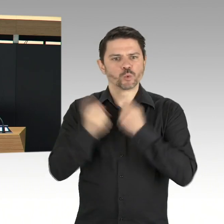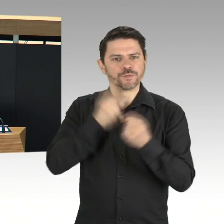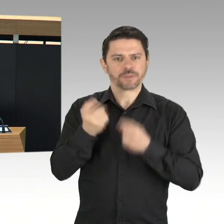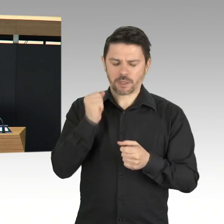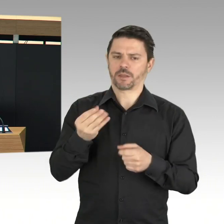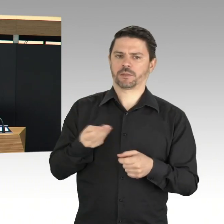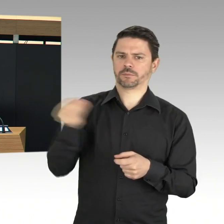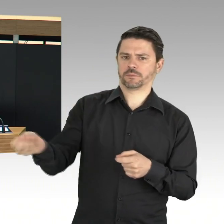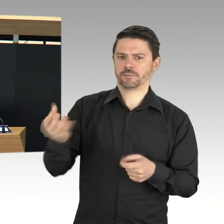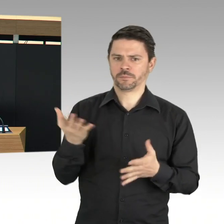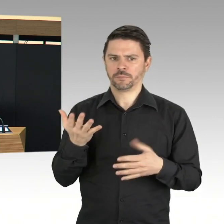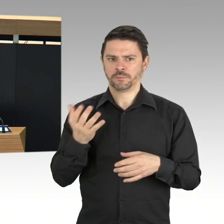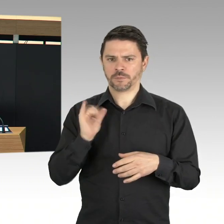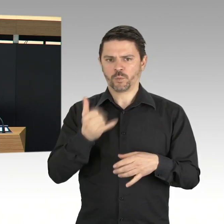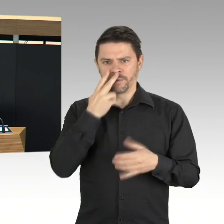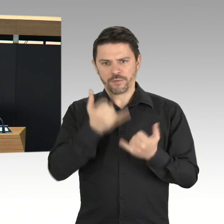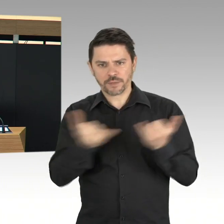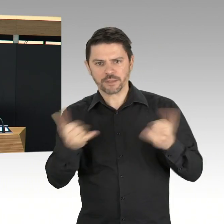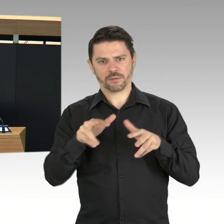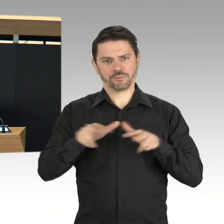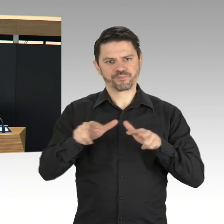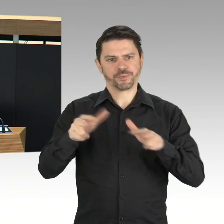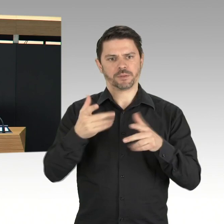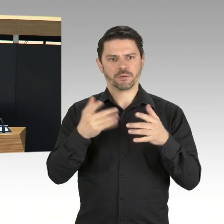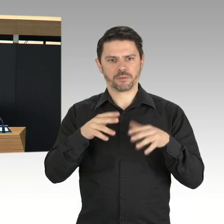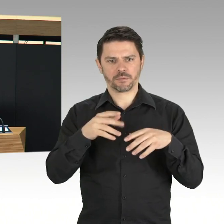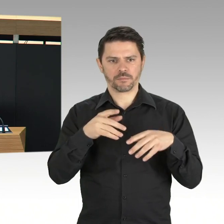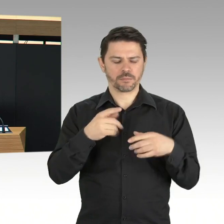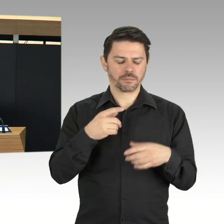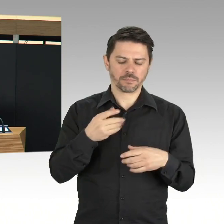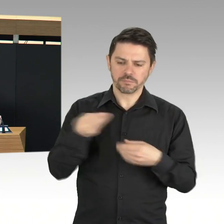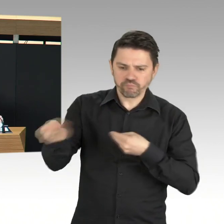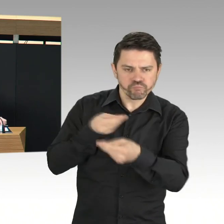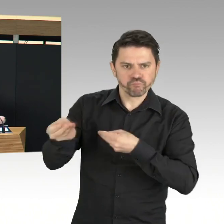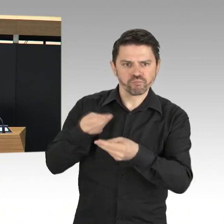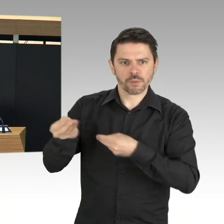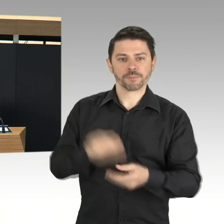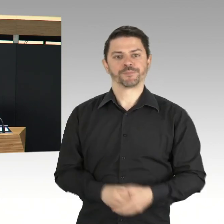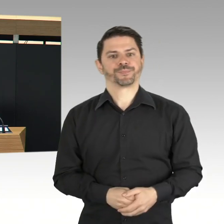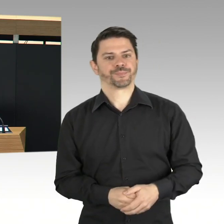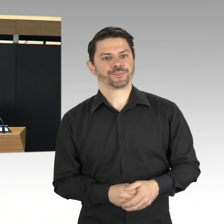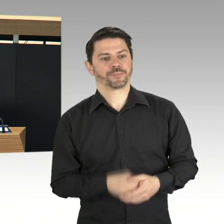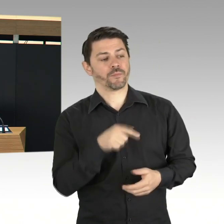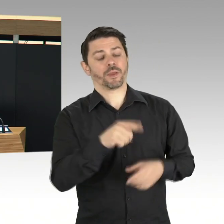für die Umsetzung des Gesetzes an die Bürgerinnen und Bürger weitergeben, die Menschen also im Regen stehen lassen würden,